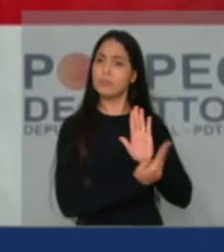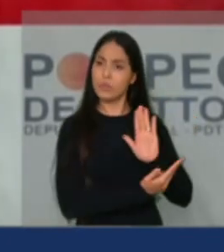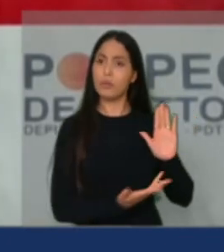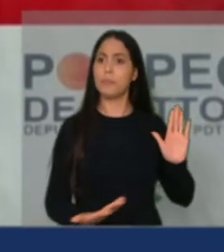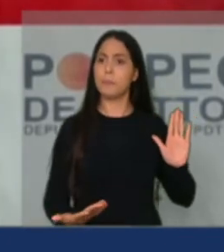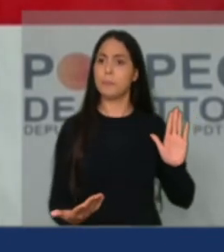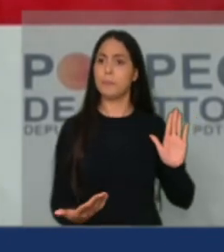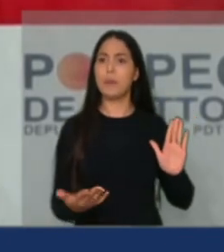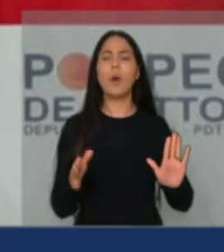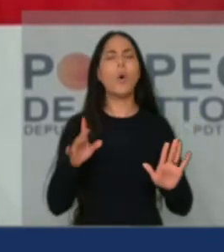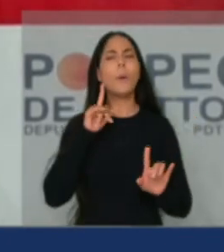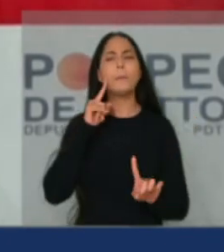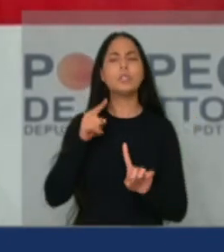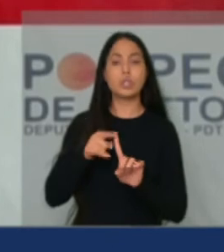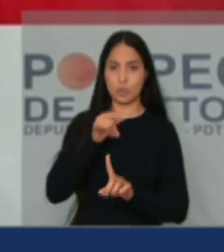APOSENTADO, VEJA BEM, QUE... QUE TRABALHA VOLTOU A